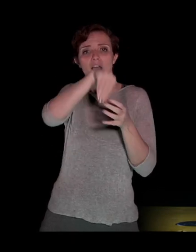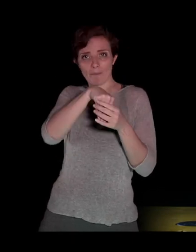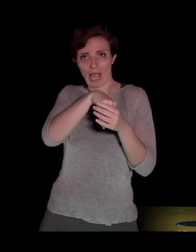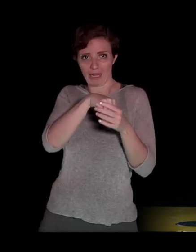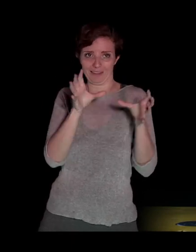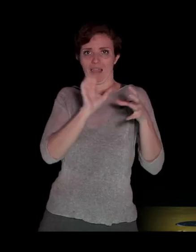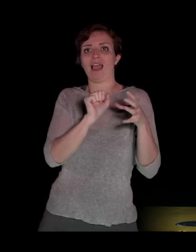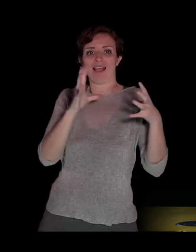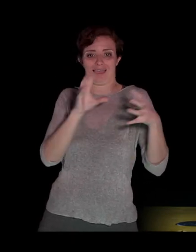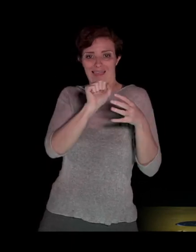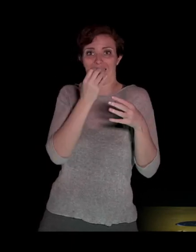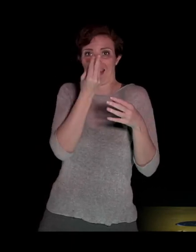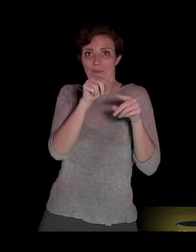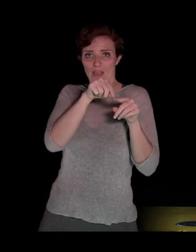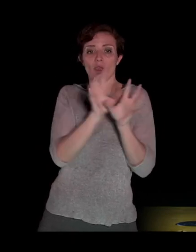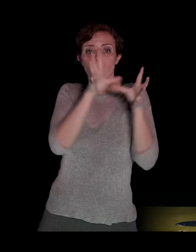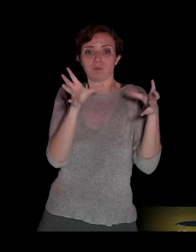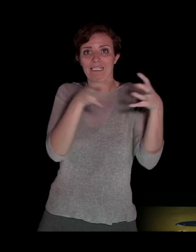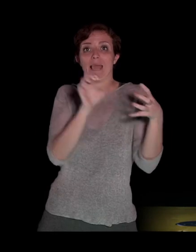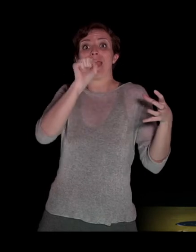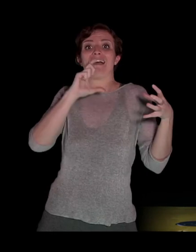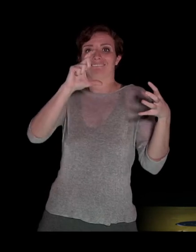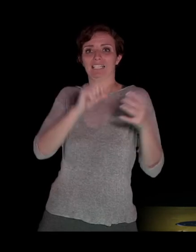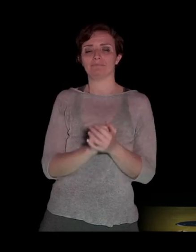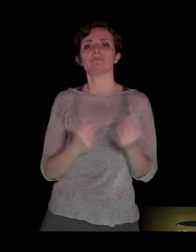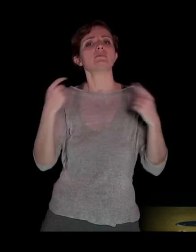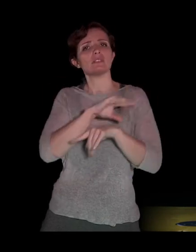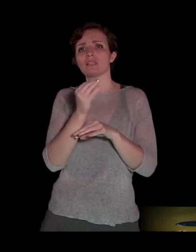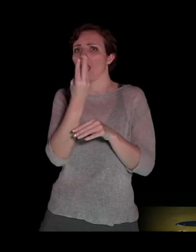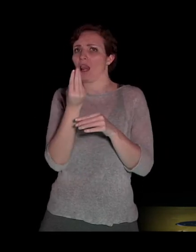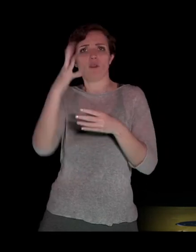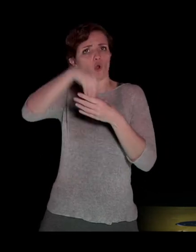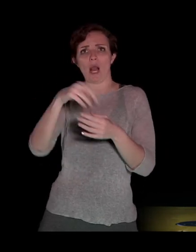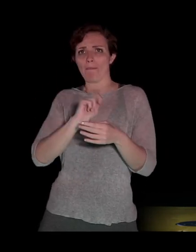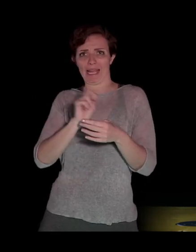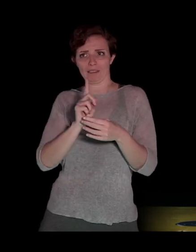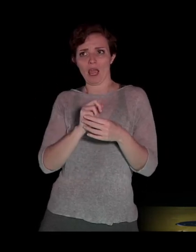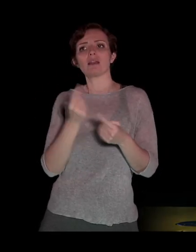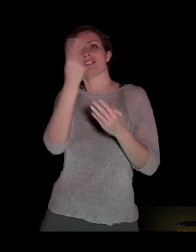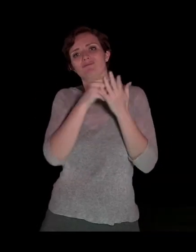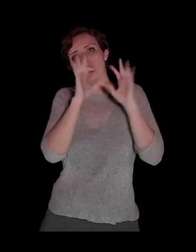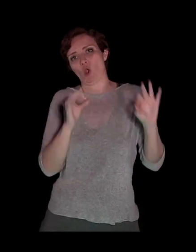Se un elemento non appartiene all'insieme 'A', lo indicheremo in quest'altro modo.